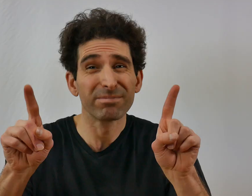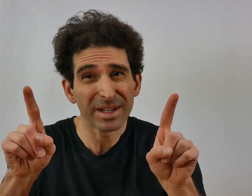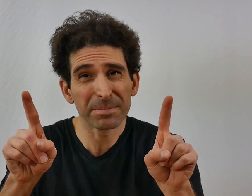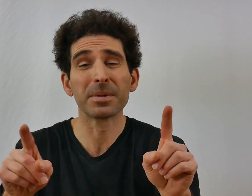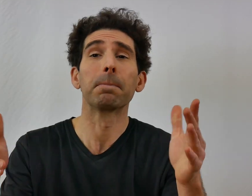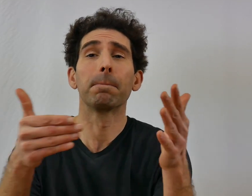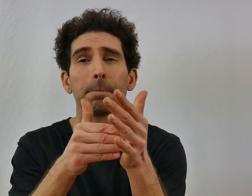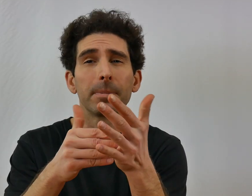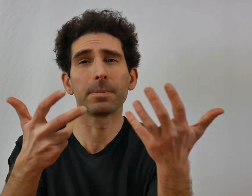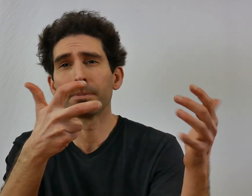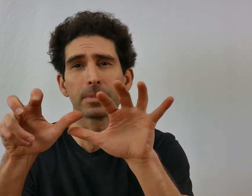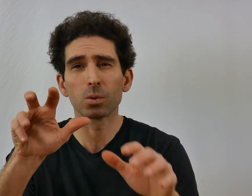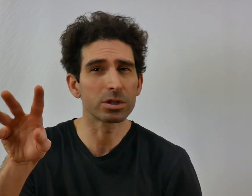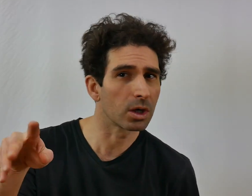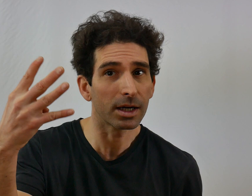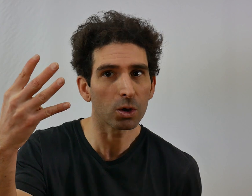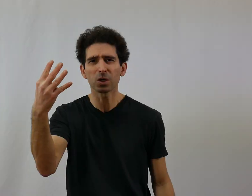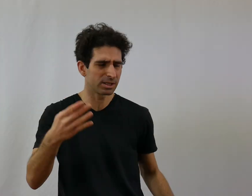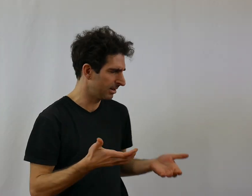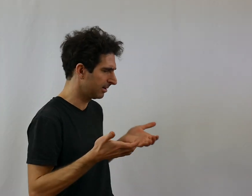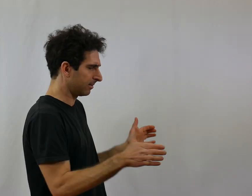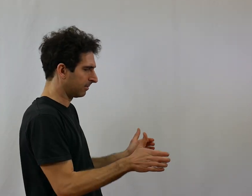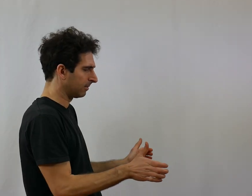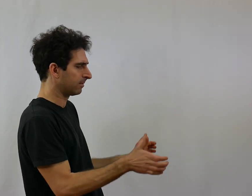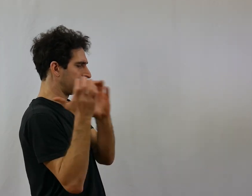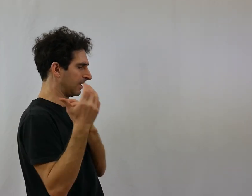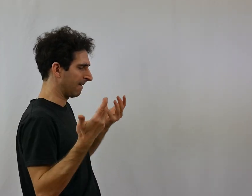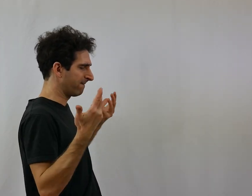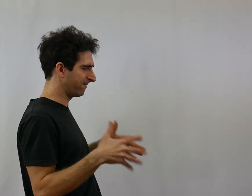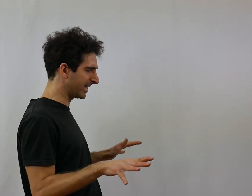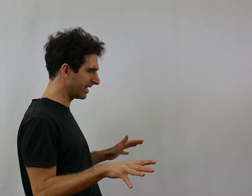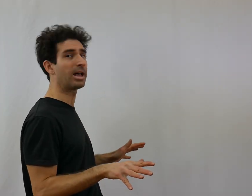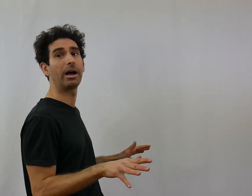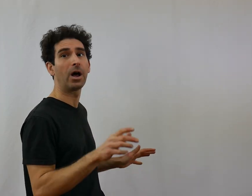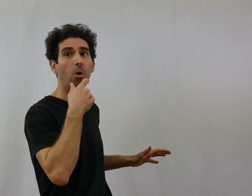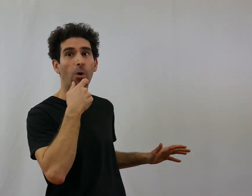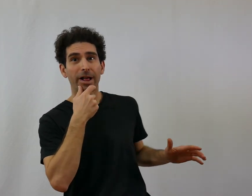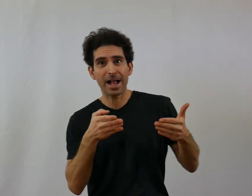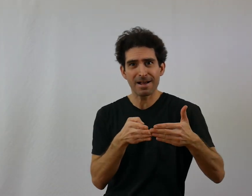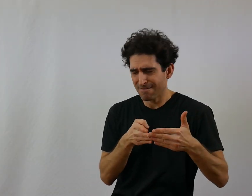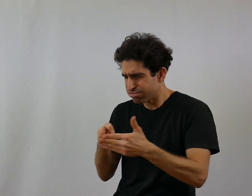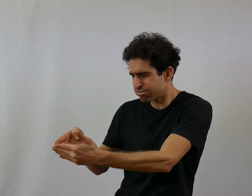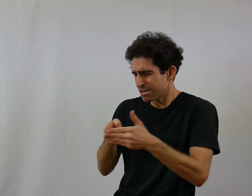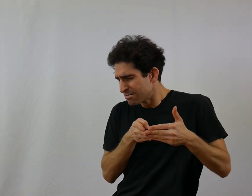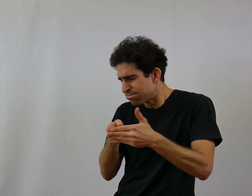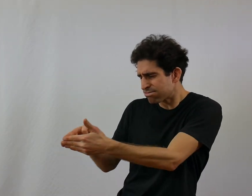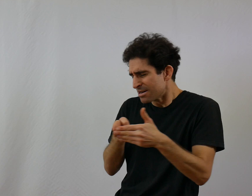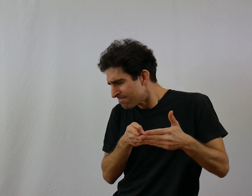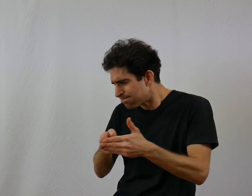Mais, en 1814, le blocus est levé et les bateaux anglais apportent à nouveau